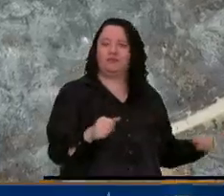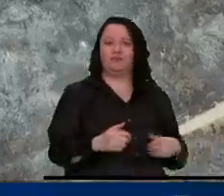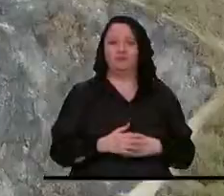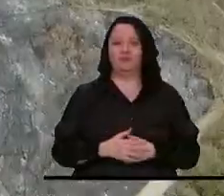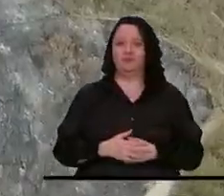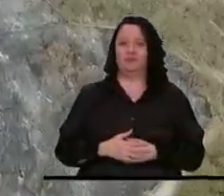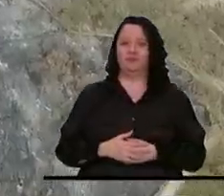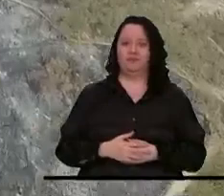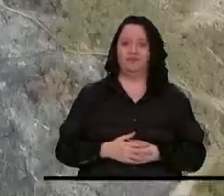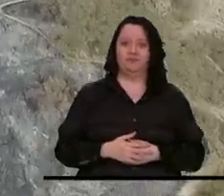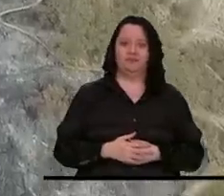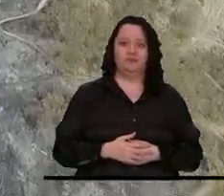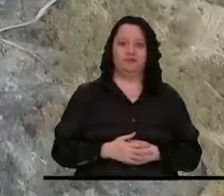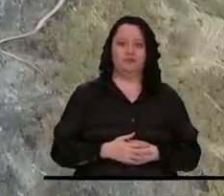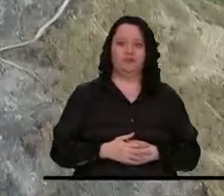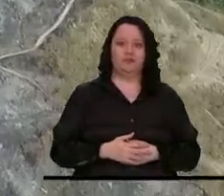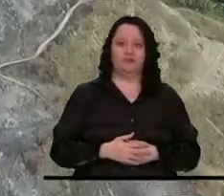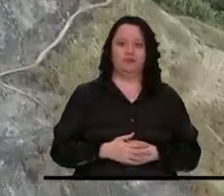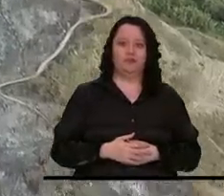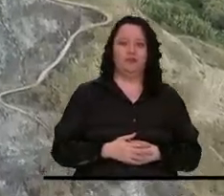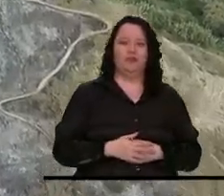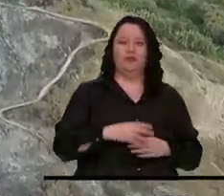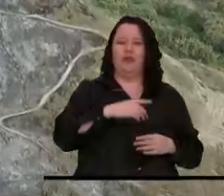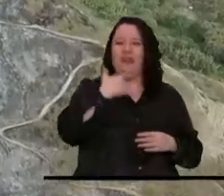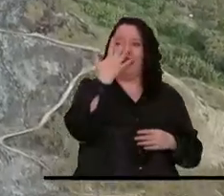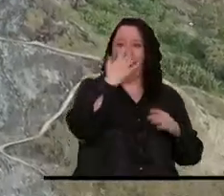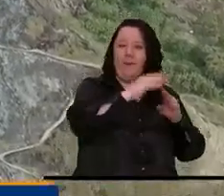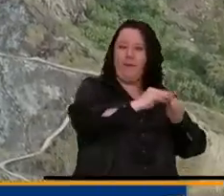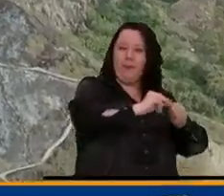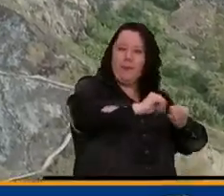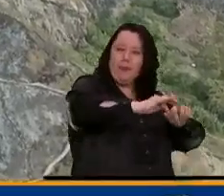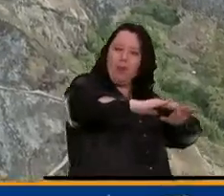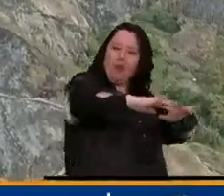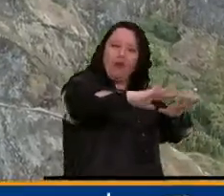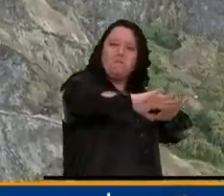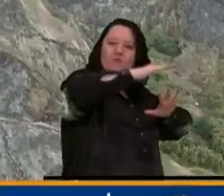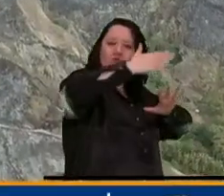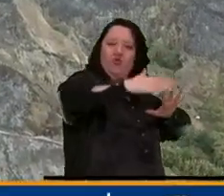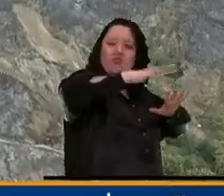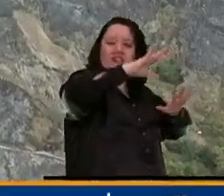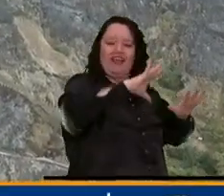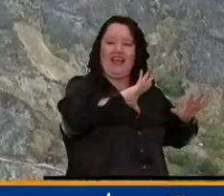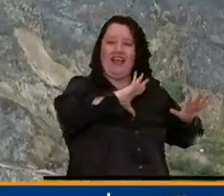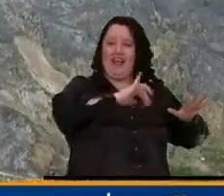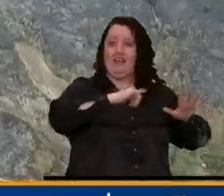mucho peor si no hubiera sido por la gallardía de nuestros